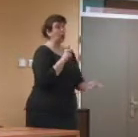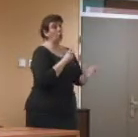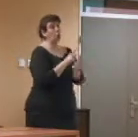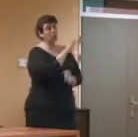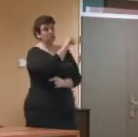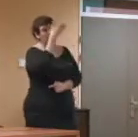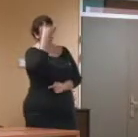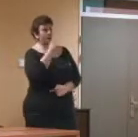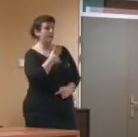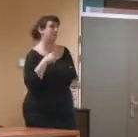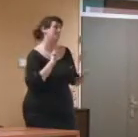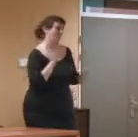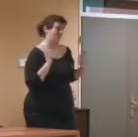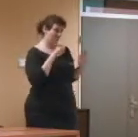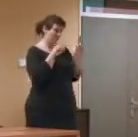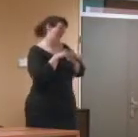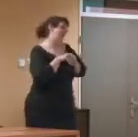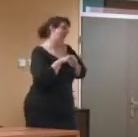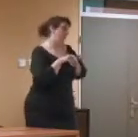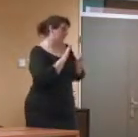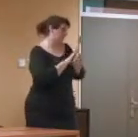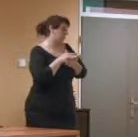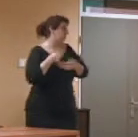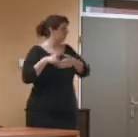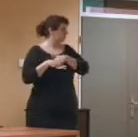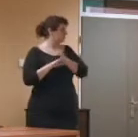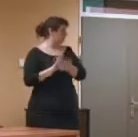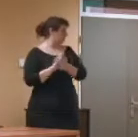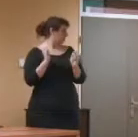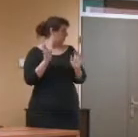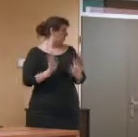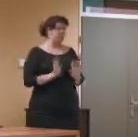al final el que aparecía presuntamente